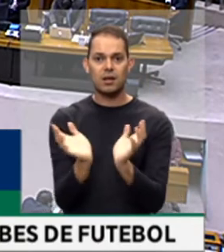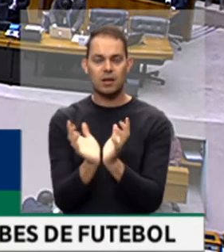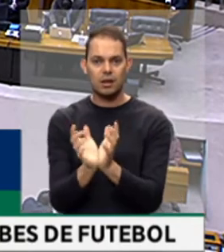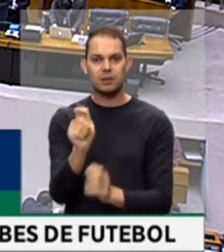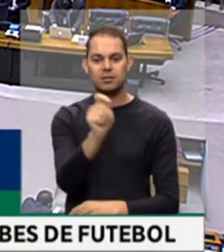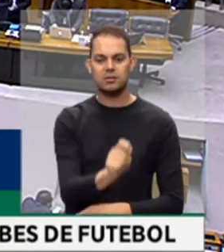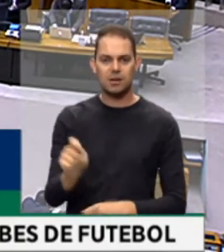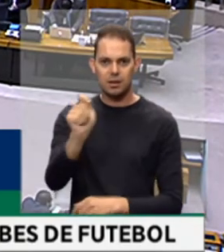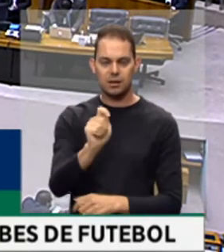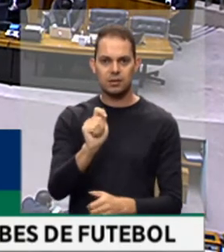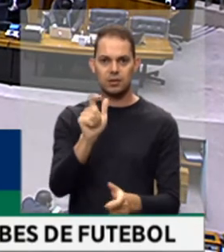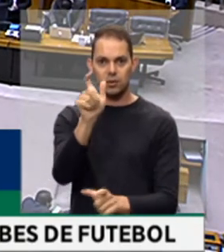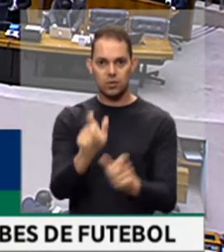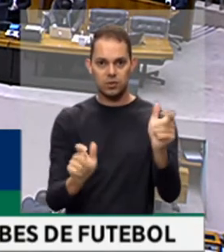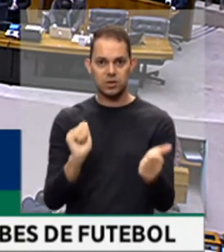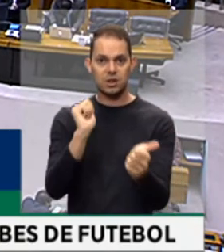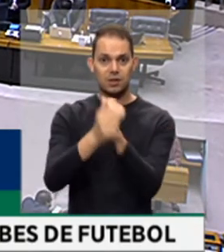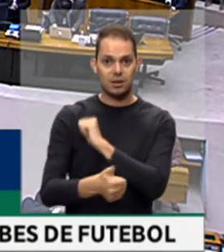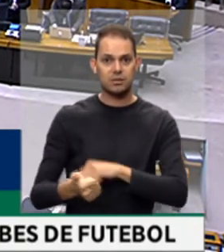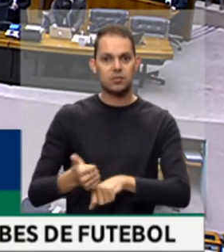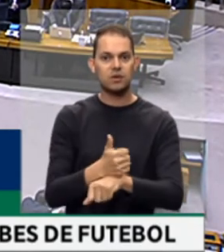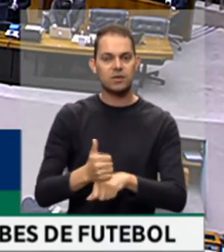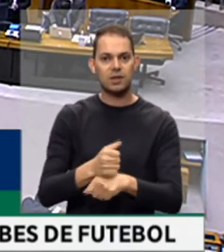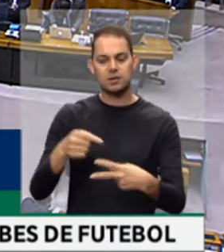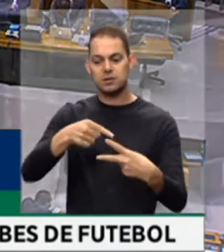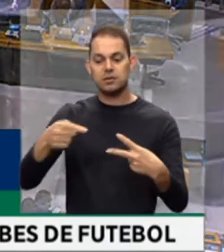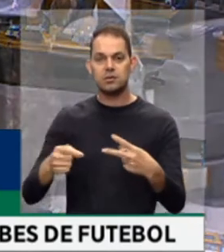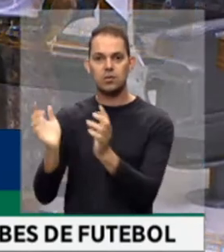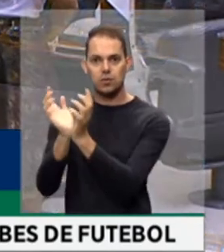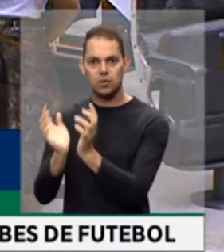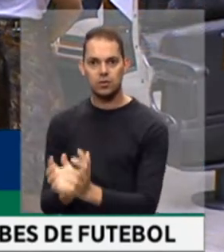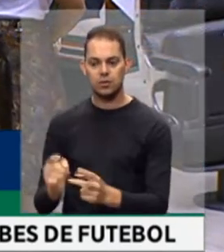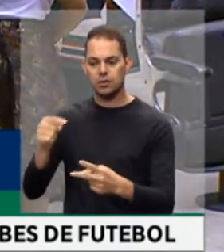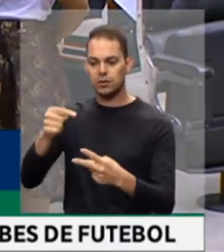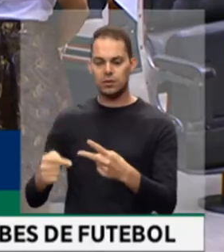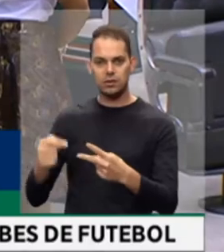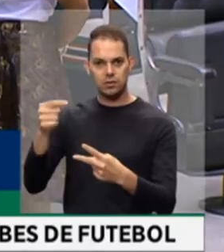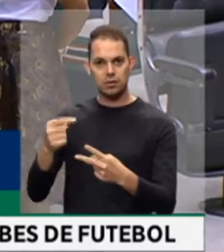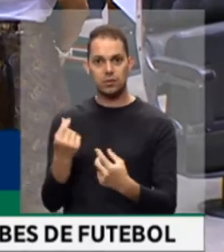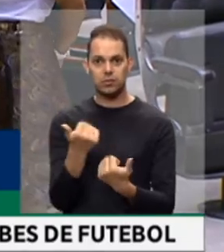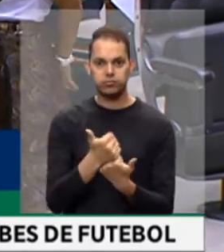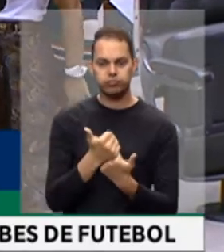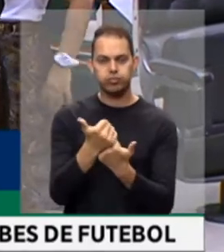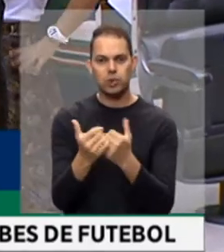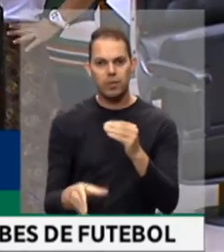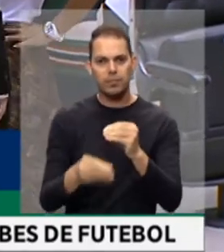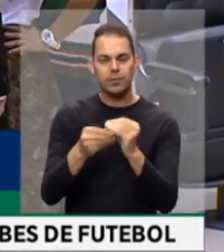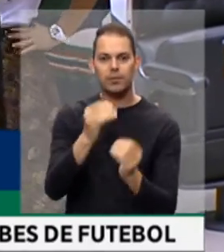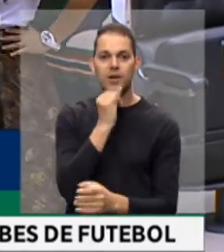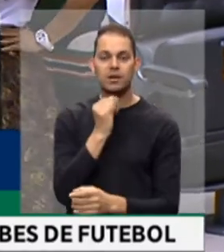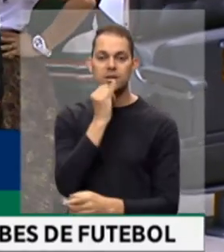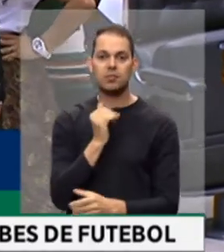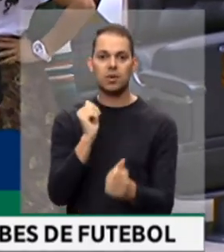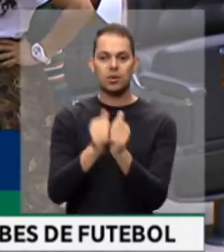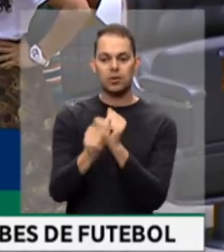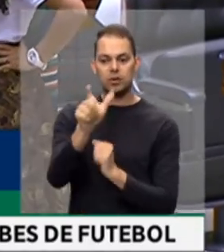ATLETAS PROFISSIONAIS DE FUTEBOL OU PARA A FEDERAÇÃO DAS ASSOCIAÇÕES DE ATLETAS PROFISSIONAIS. E SÃO ESSAS DUAS FEDERAÇÕES QUE DEVEM